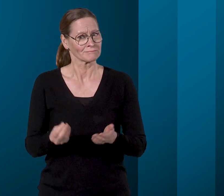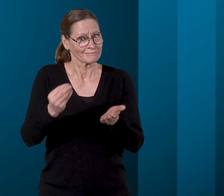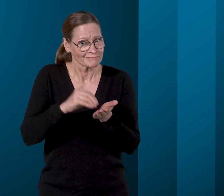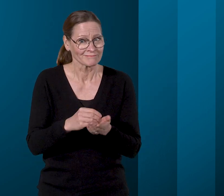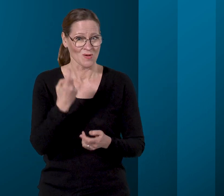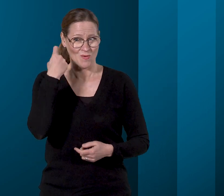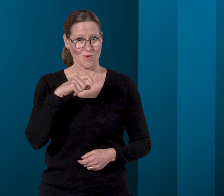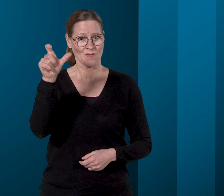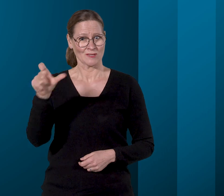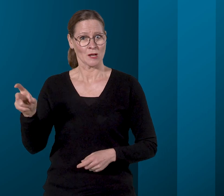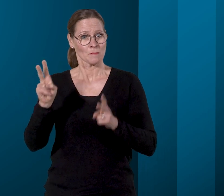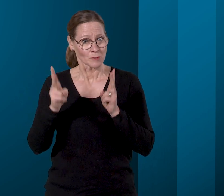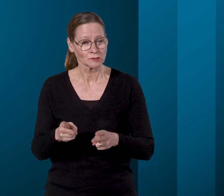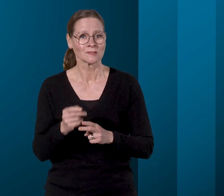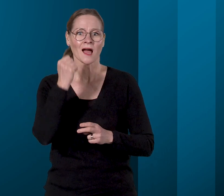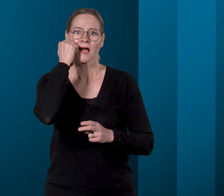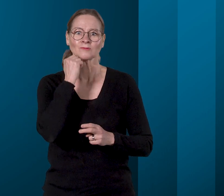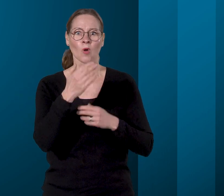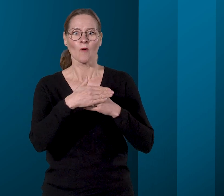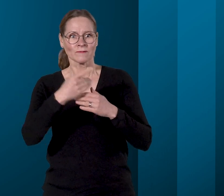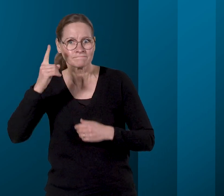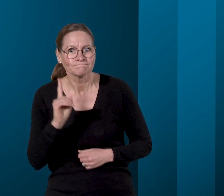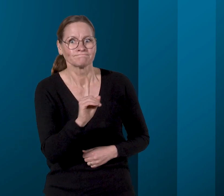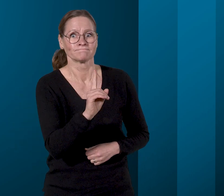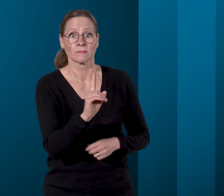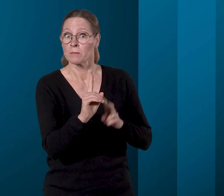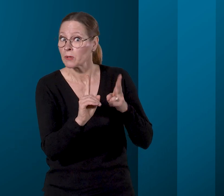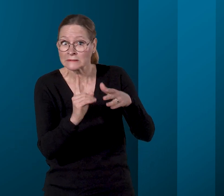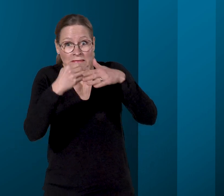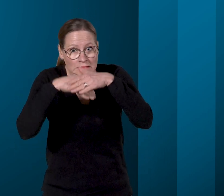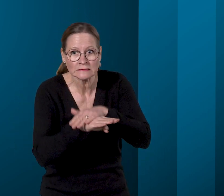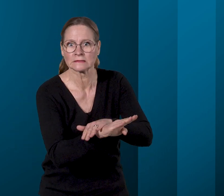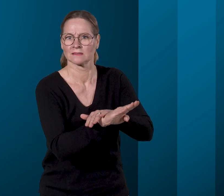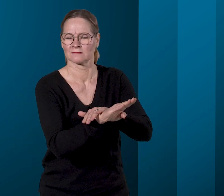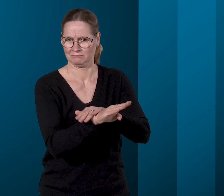Lisäksi huijarit ovat tulleet myös asuntojen oville tai jopa sisään asti.